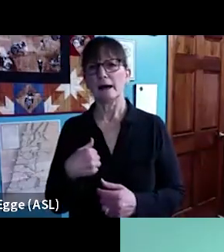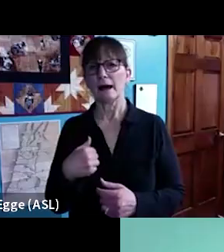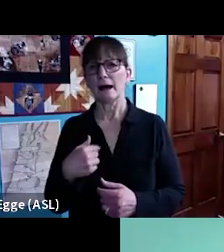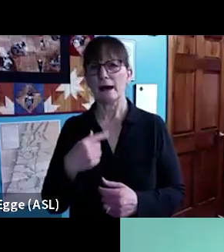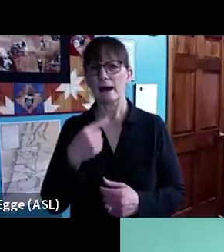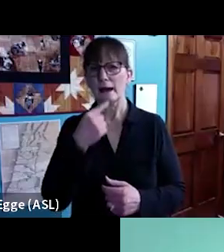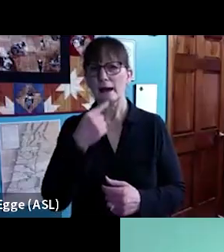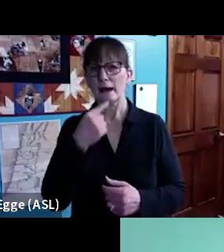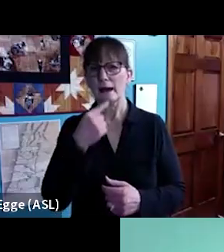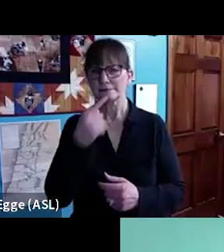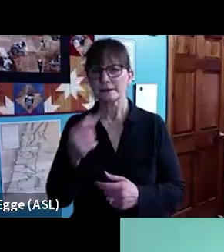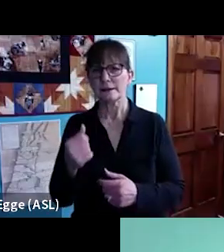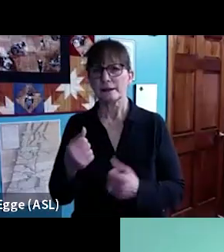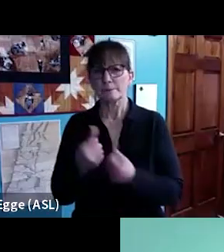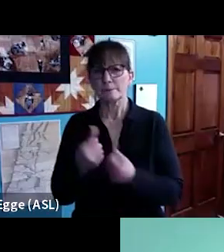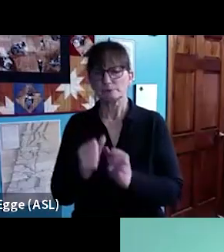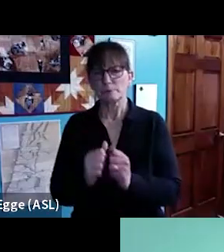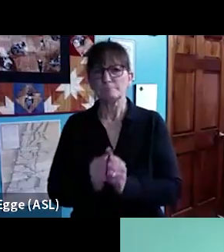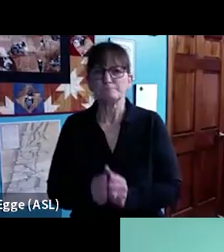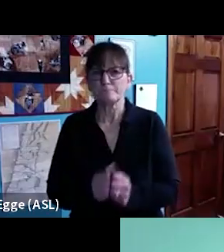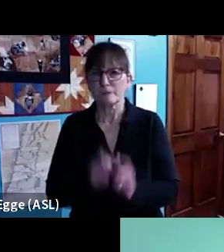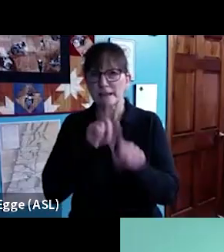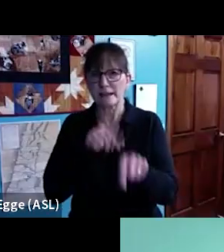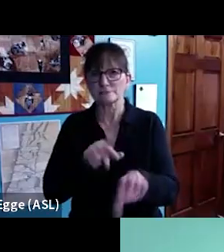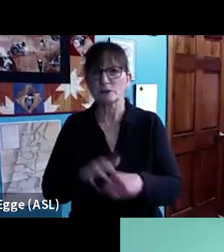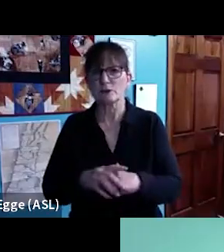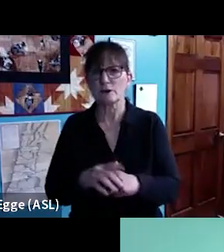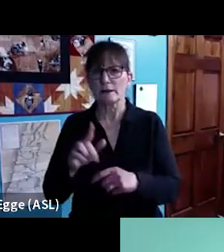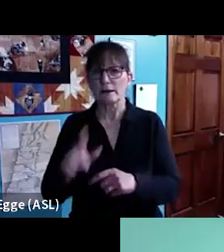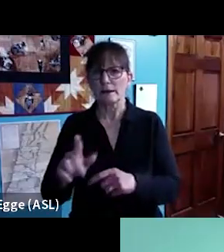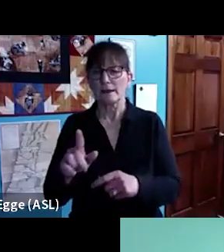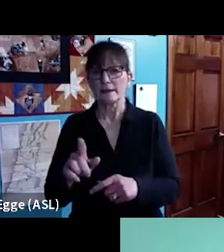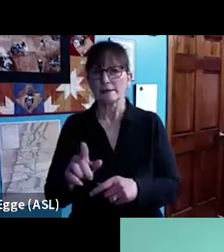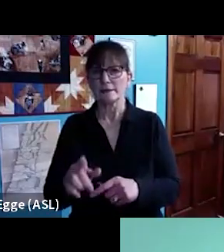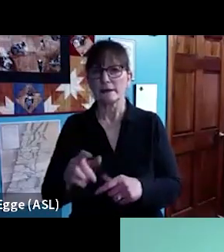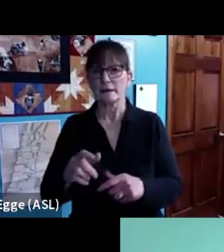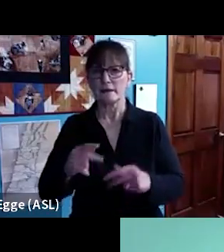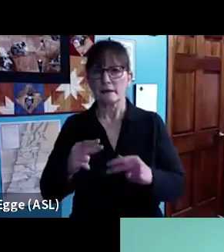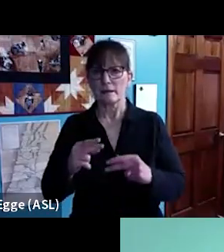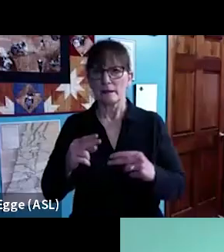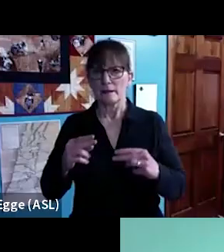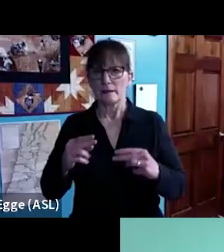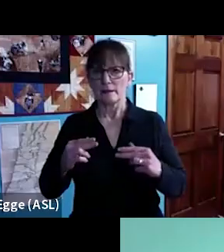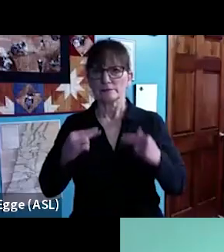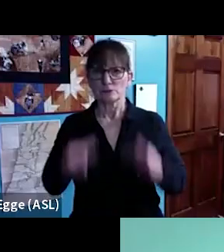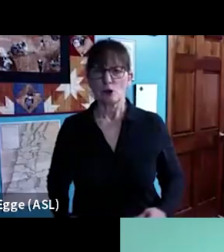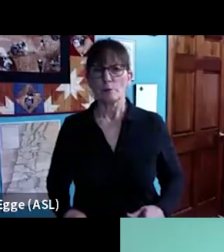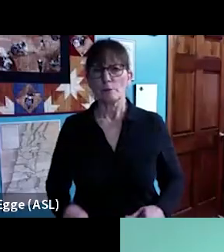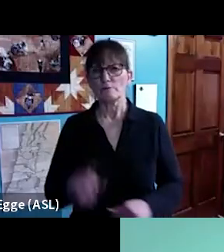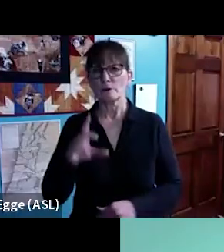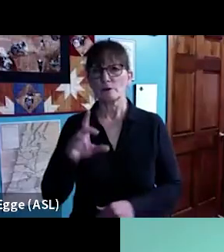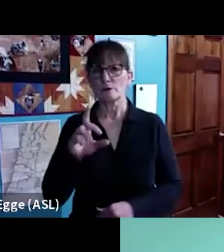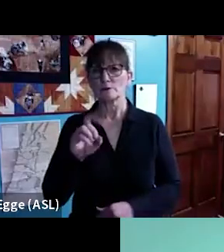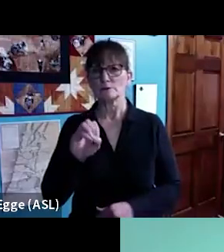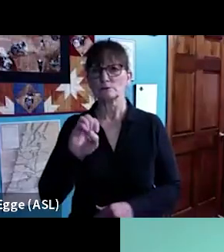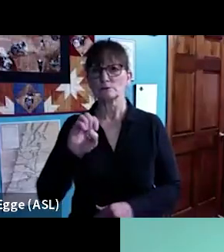Queremos asegurarnos de que hayas recibido tu formación en línea. Tal vez algunos de ustedes recibieron formación hace años. Pero les animamos,